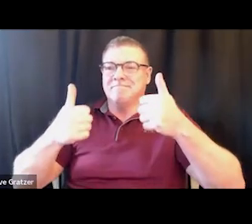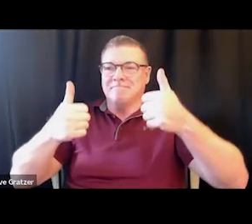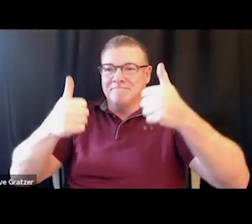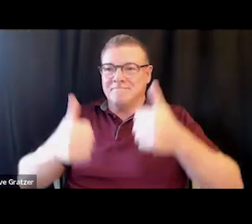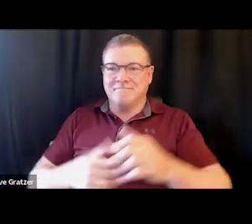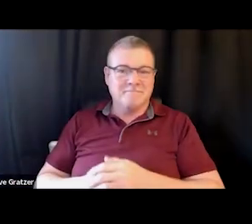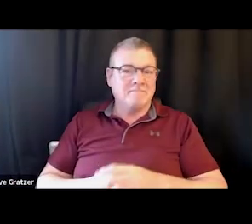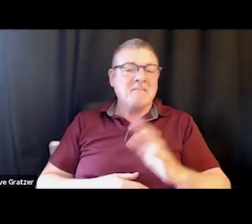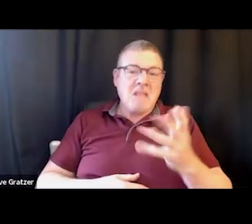[Richard] No estoy tan mal.